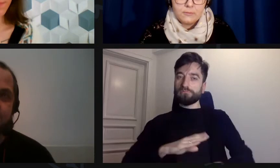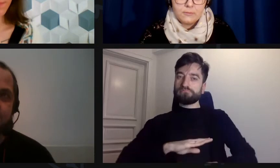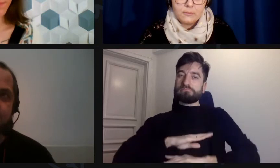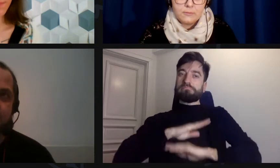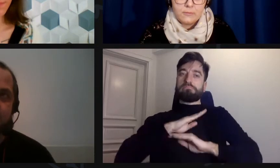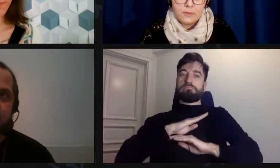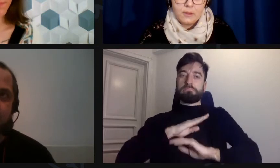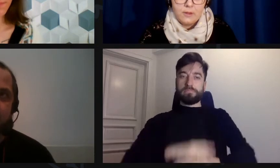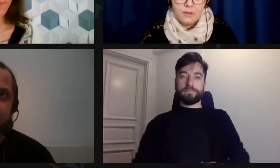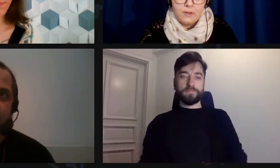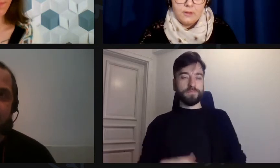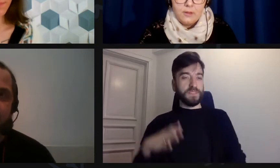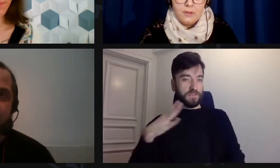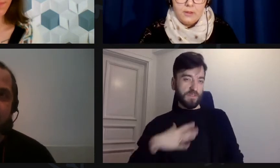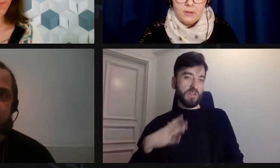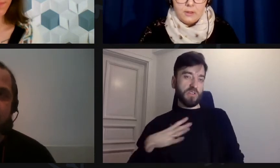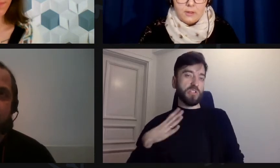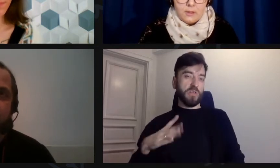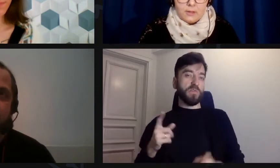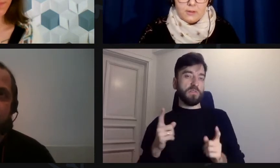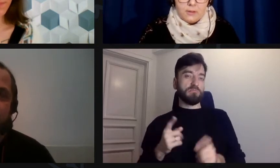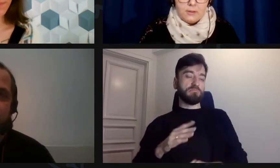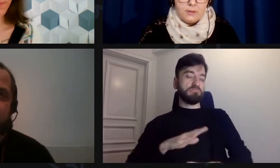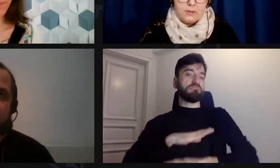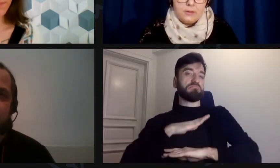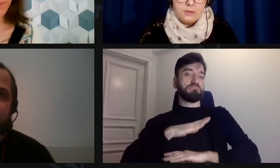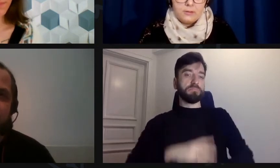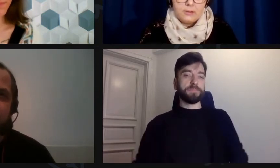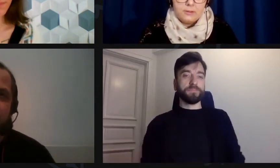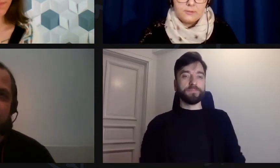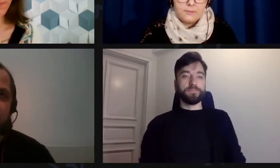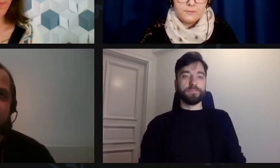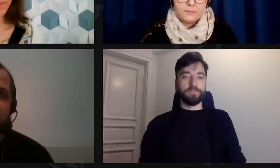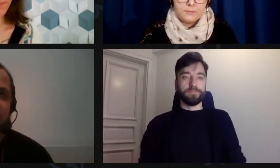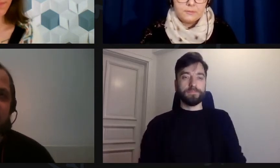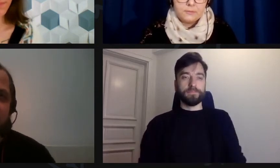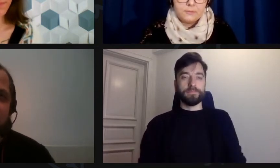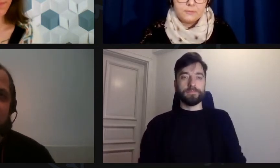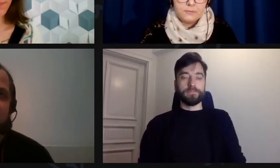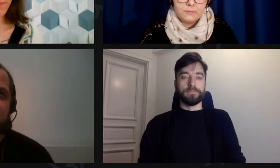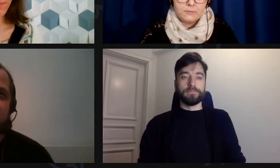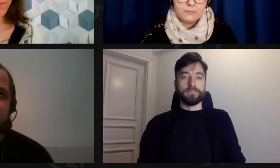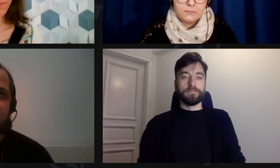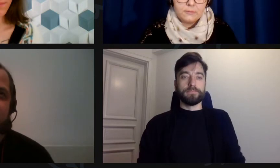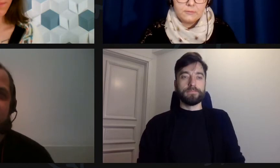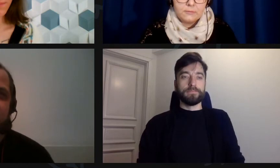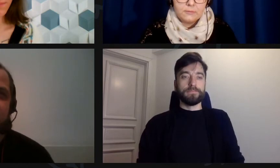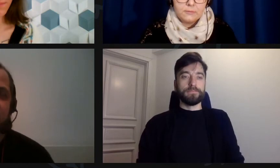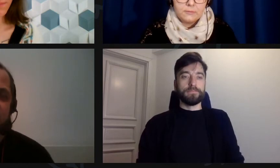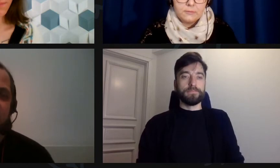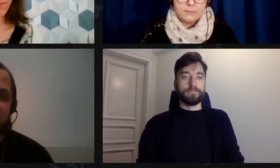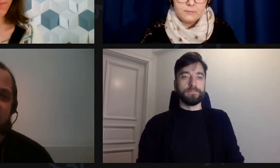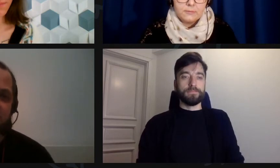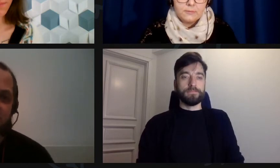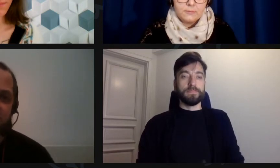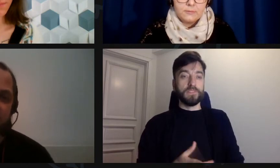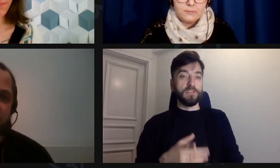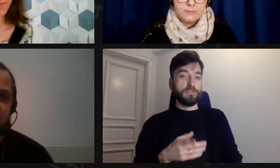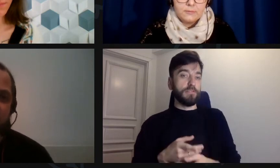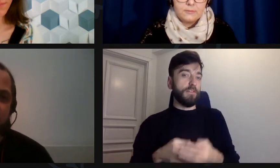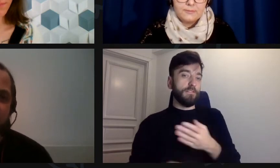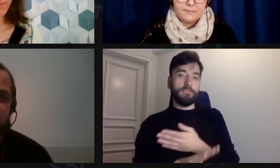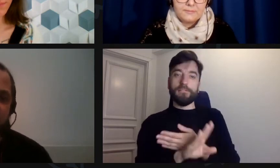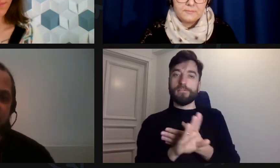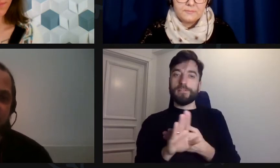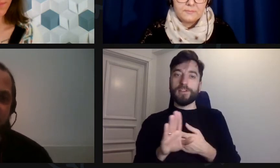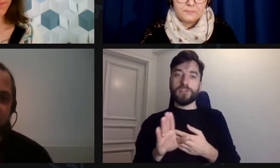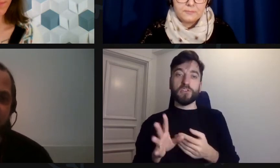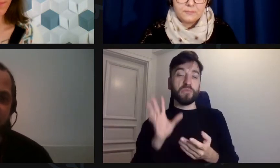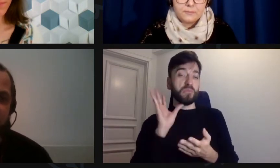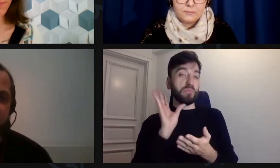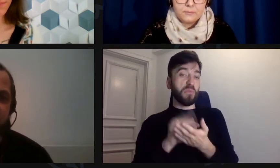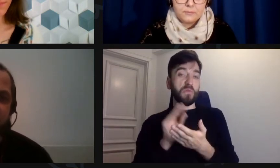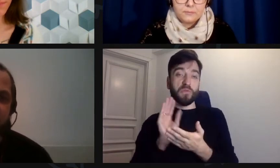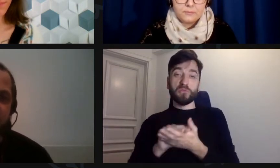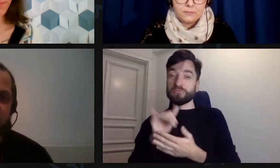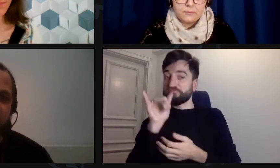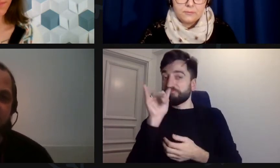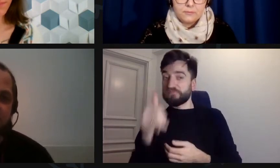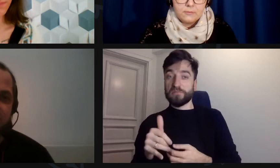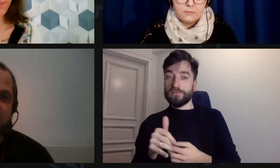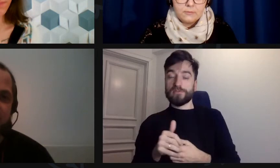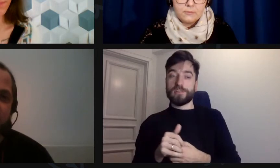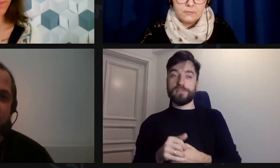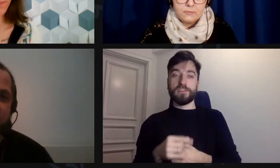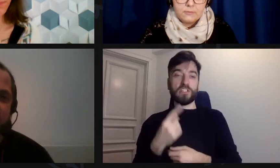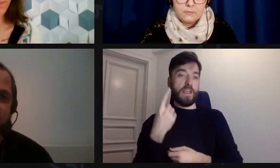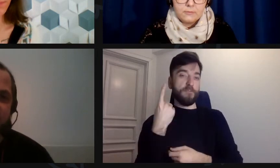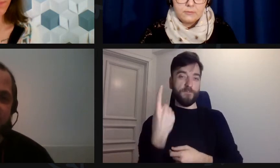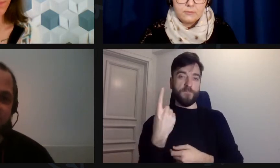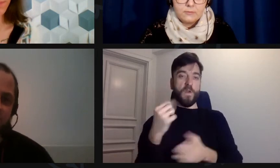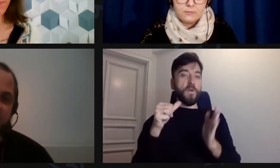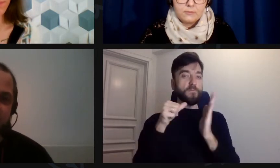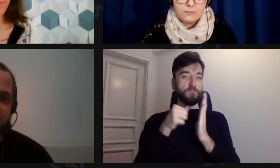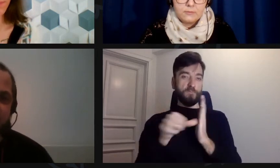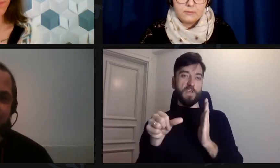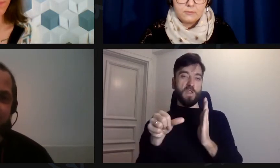Jest to też zawsze niepowtarzalne wydarzenie, ma ono unikatowę wartość.